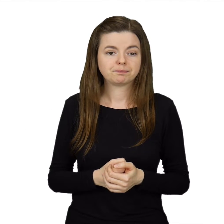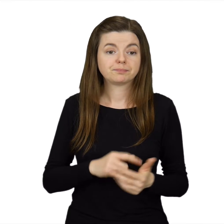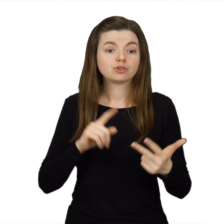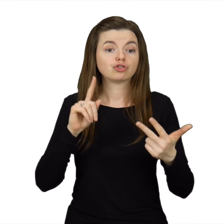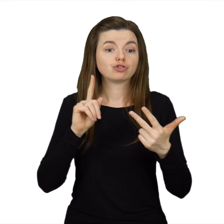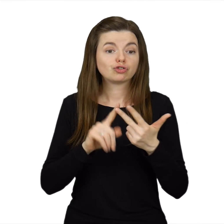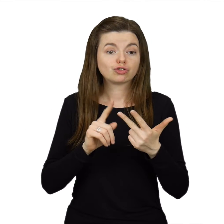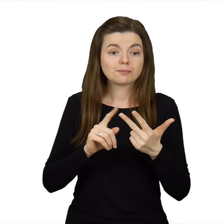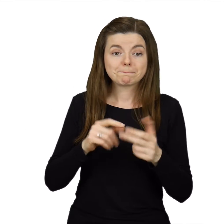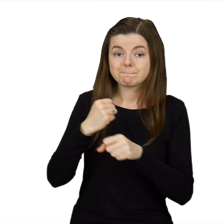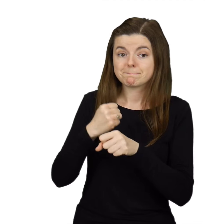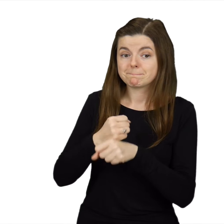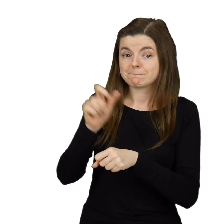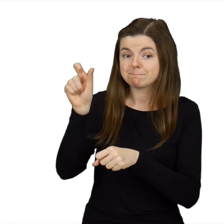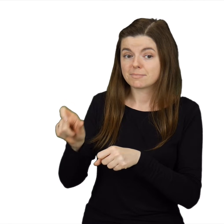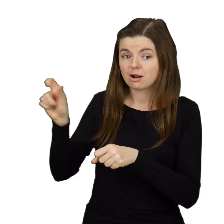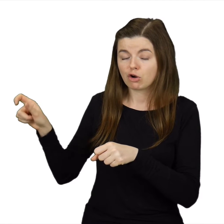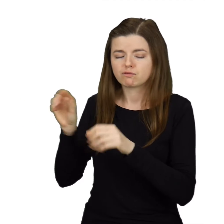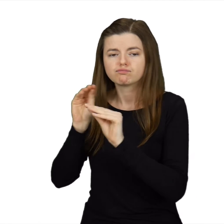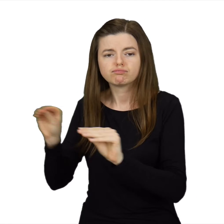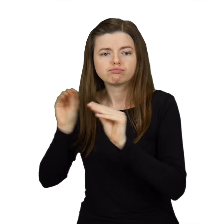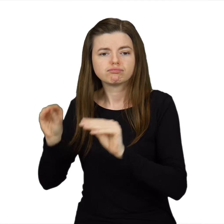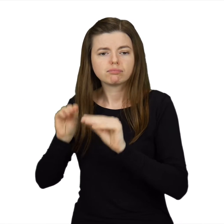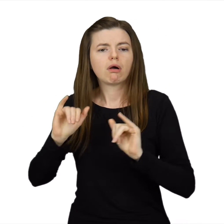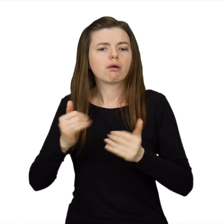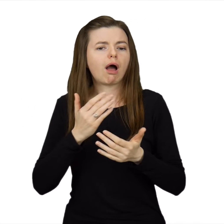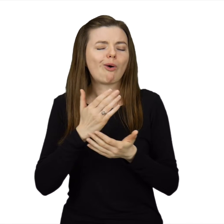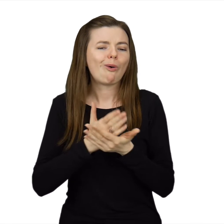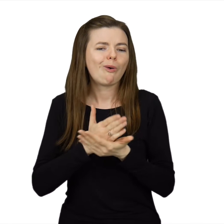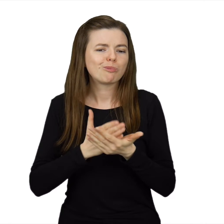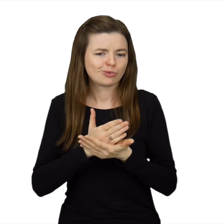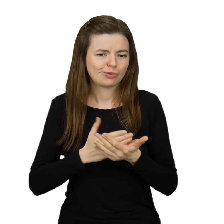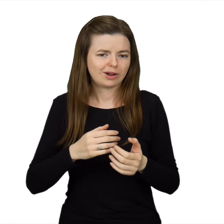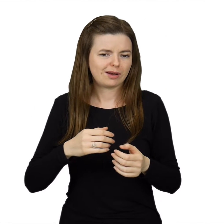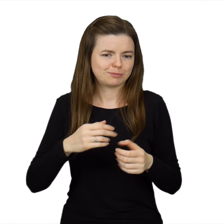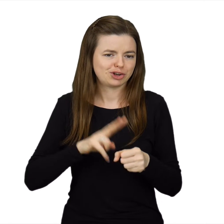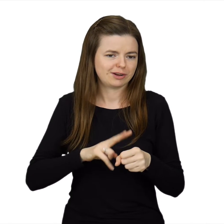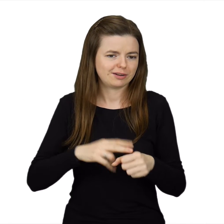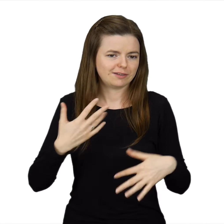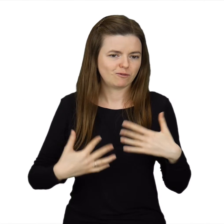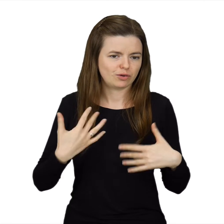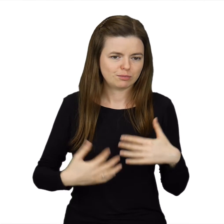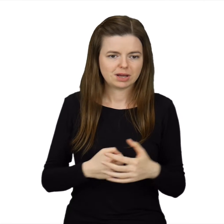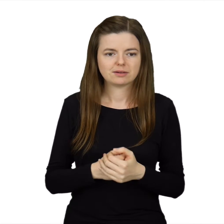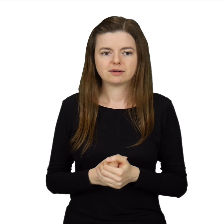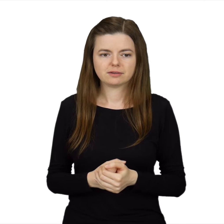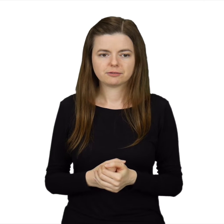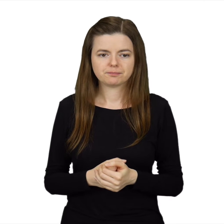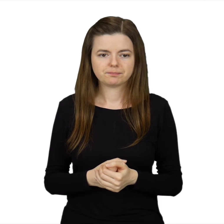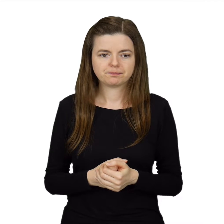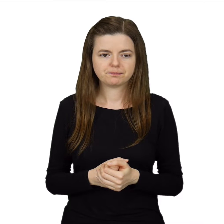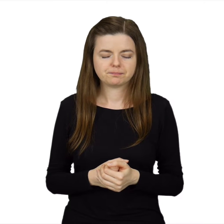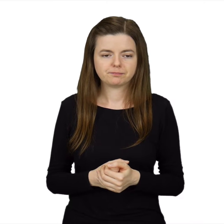szkolenie pracowników z obsługi sprzętu informatycznego,